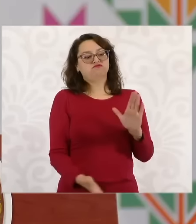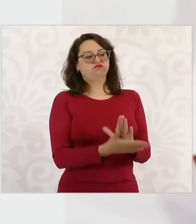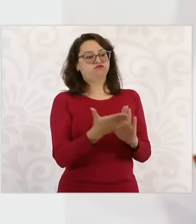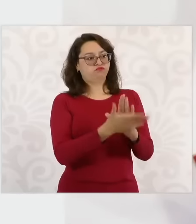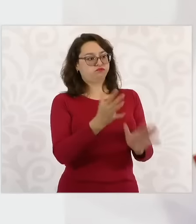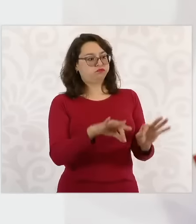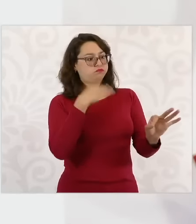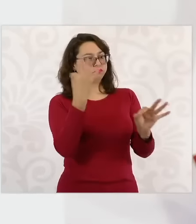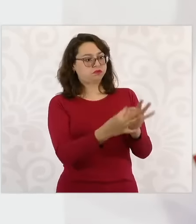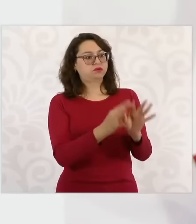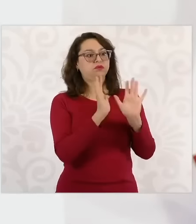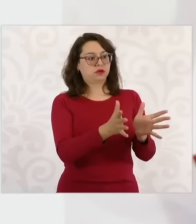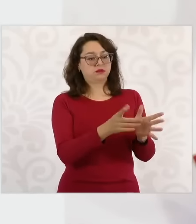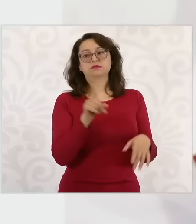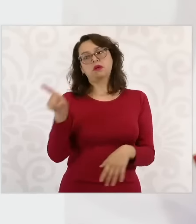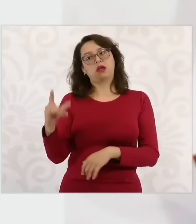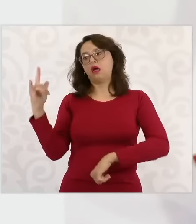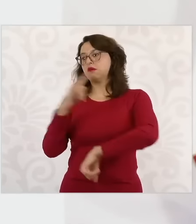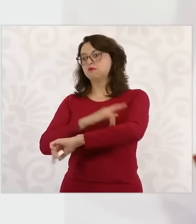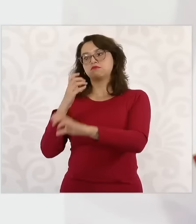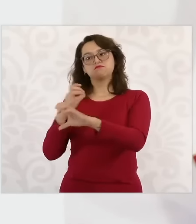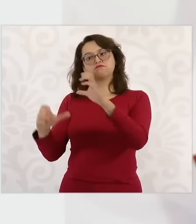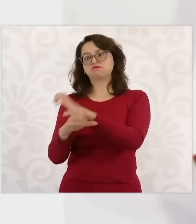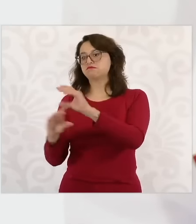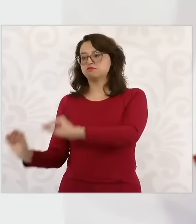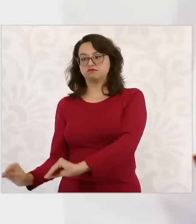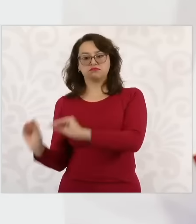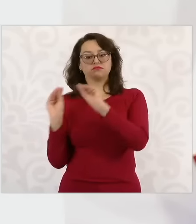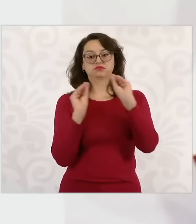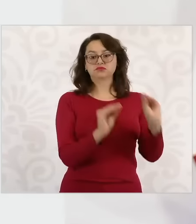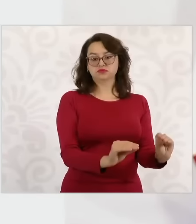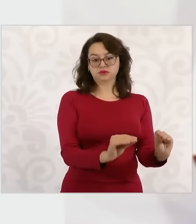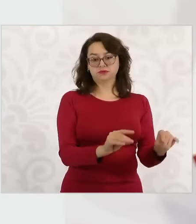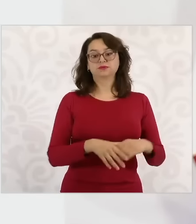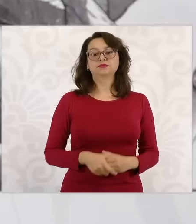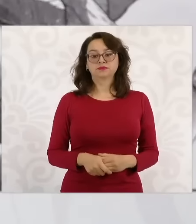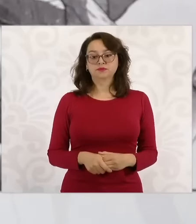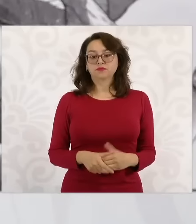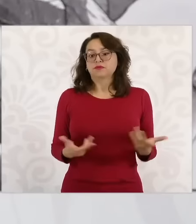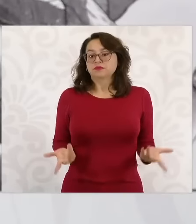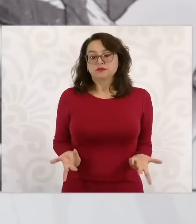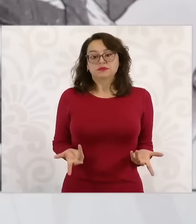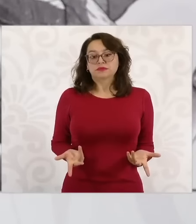comienzan a trasladarse algunas líneas al AIFA, pero no no tomaban la decisión de